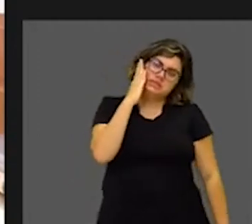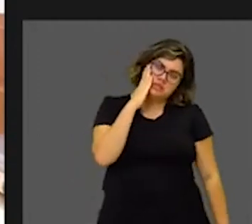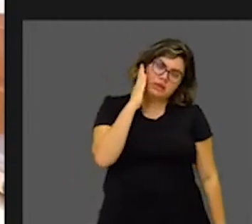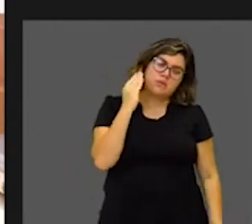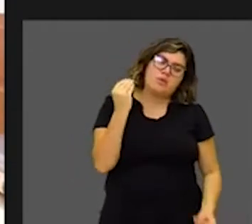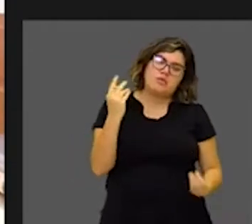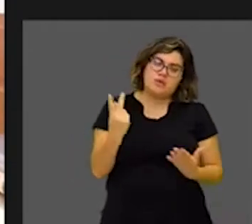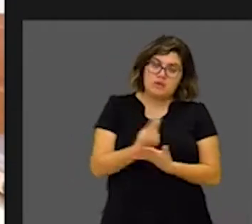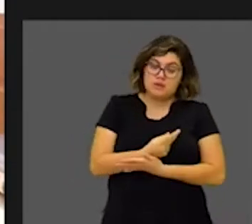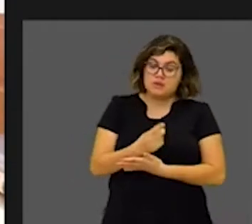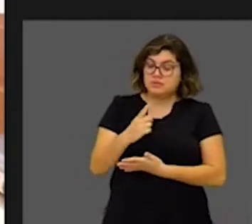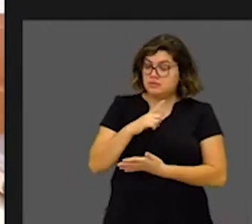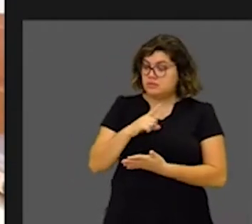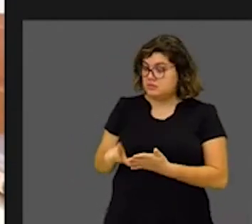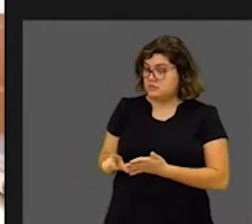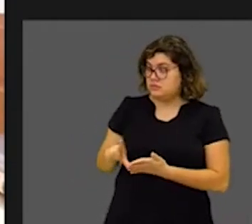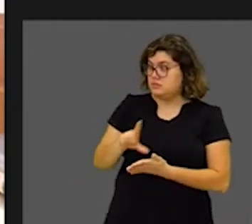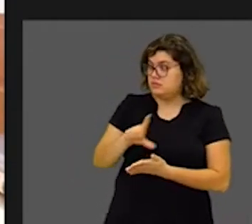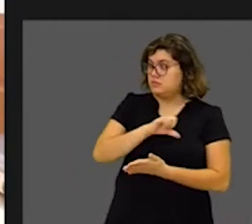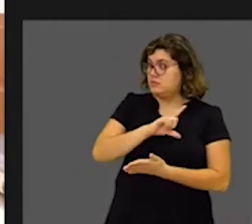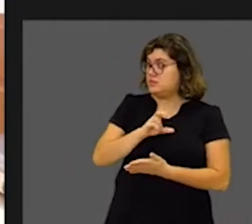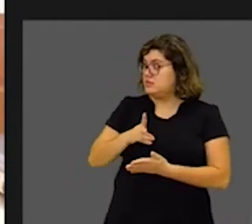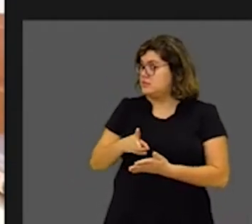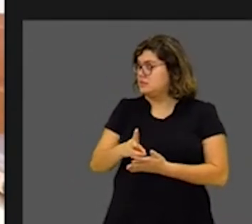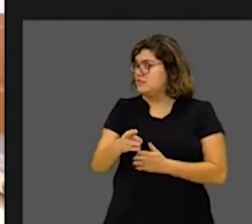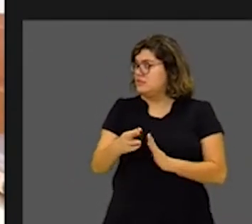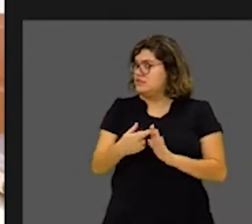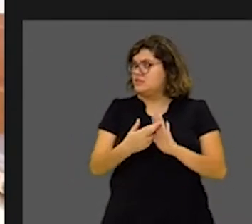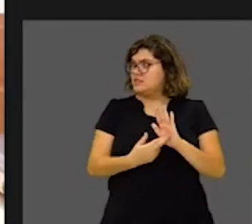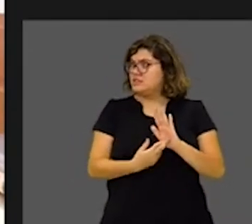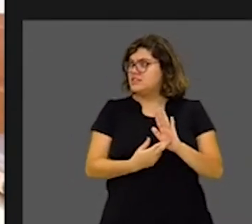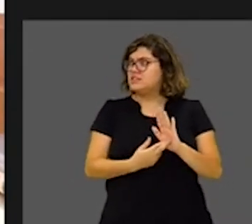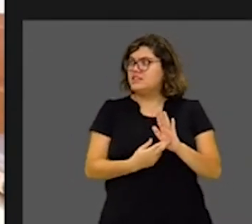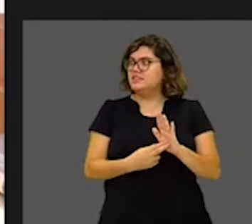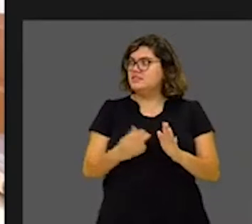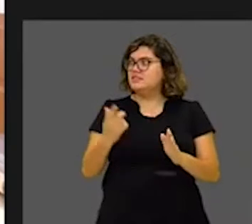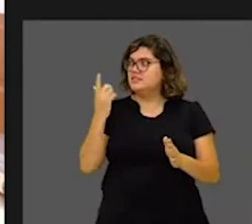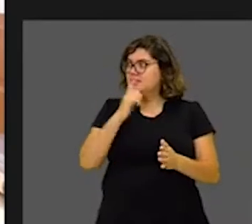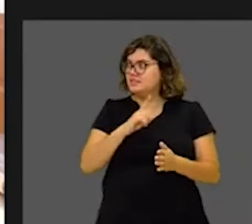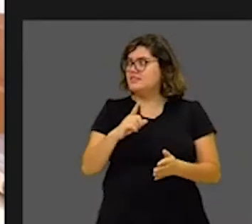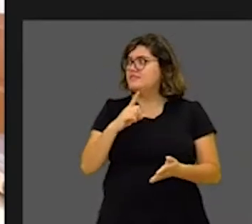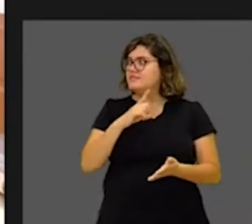se adiantam sempre as regulamentações de vida hoje a gente está lidando com aquele Fundação